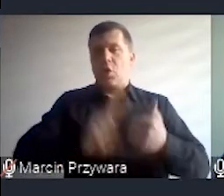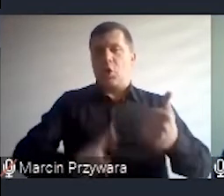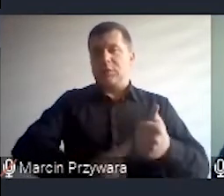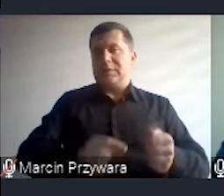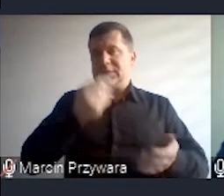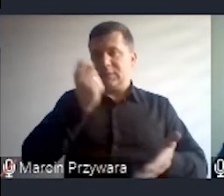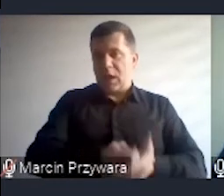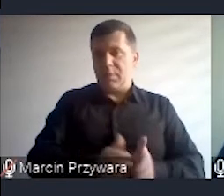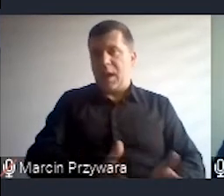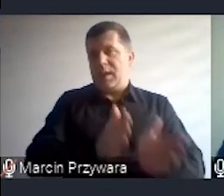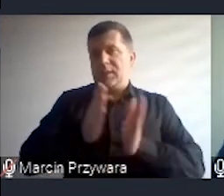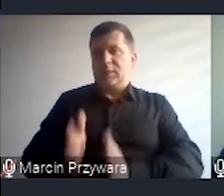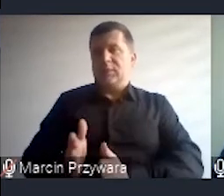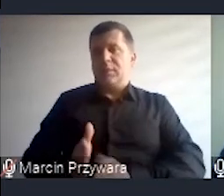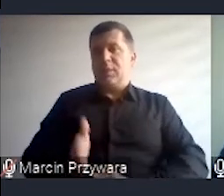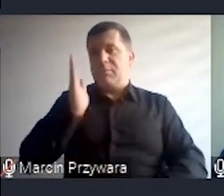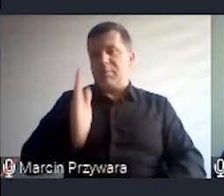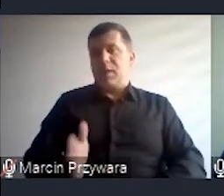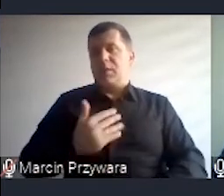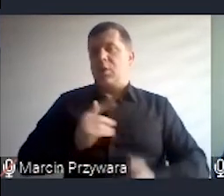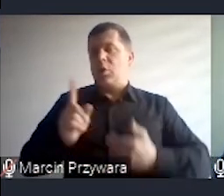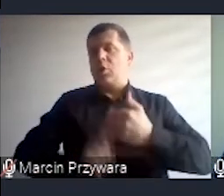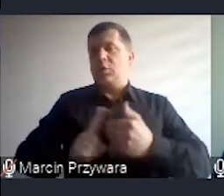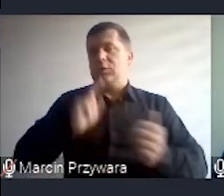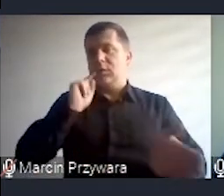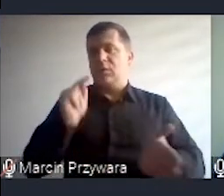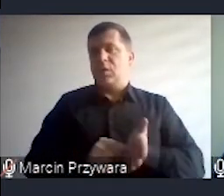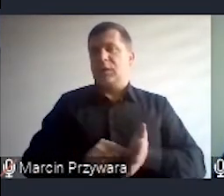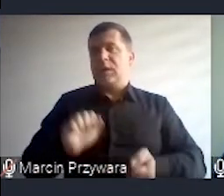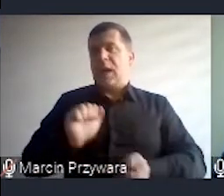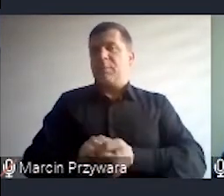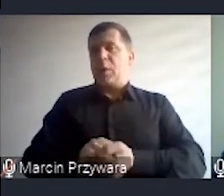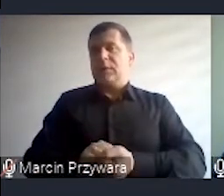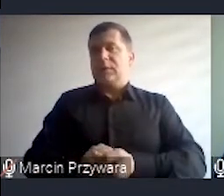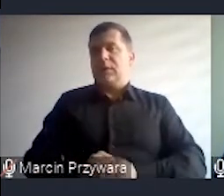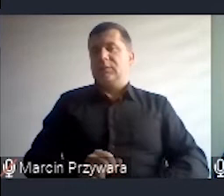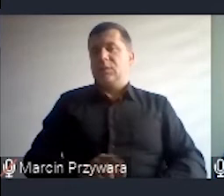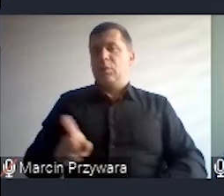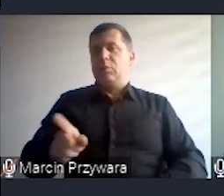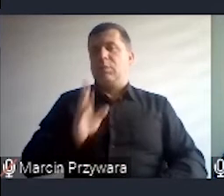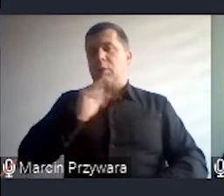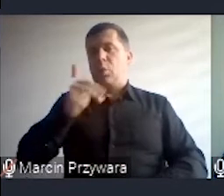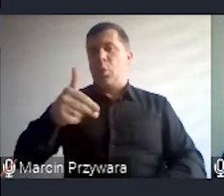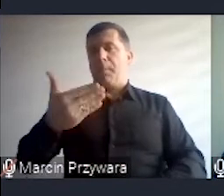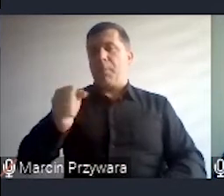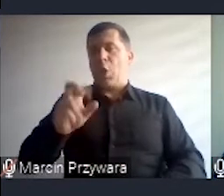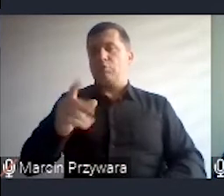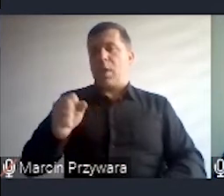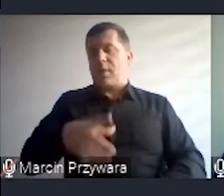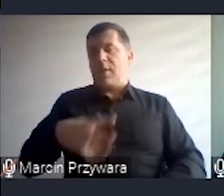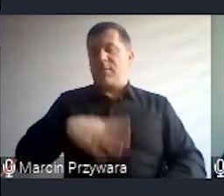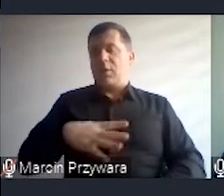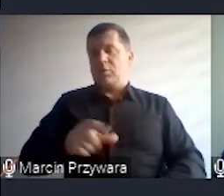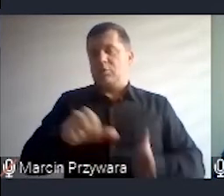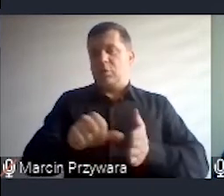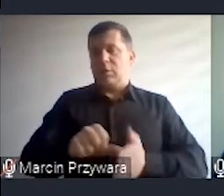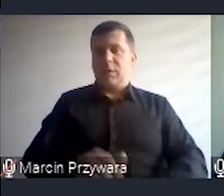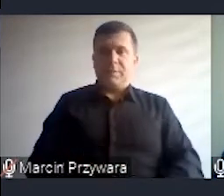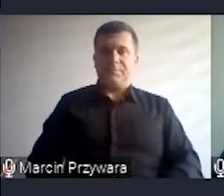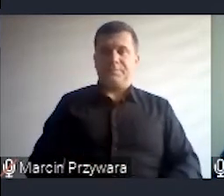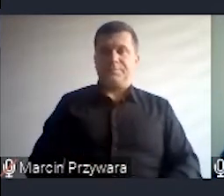a następnie będę rozliczał właśnie amortyzacje, czyli umarzanie wartości tego środka.